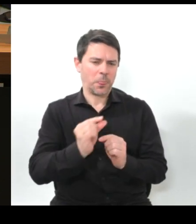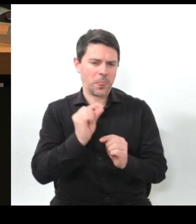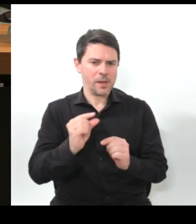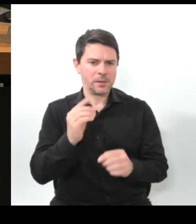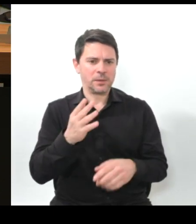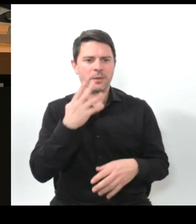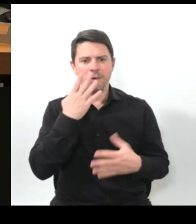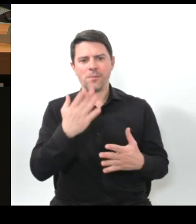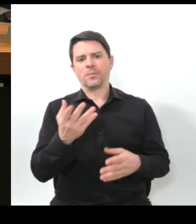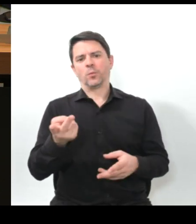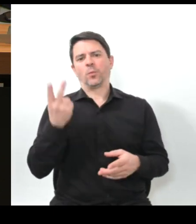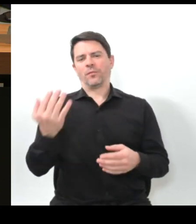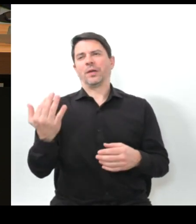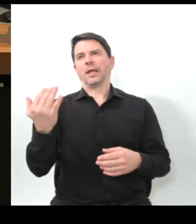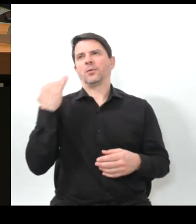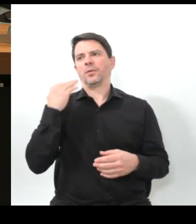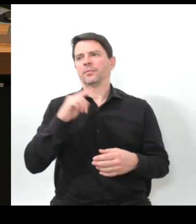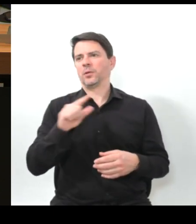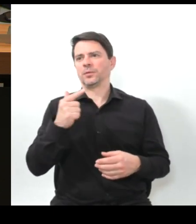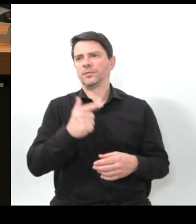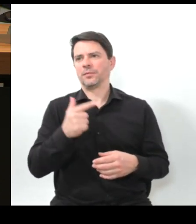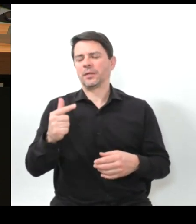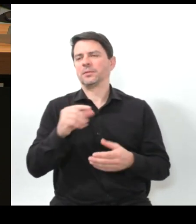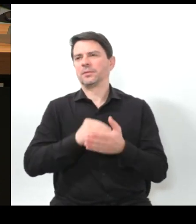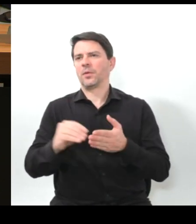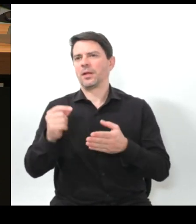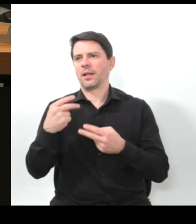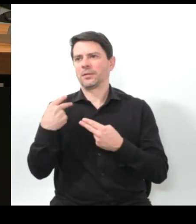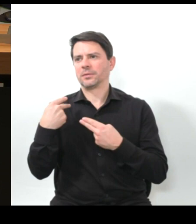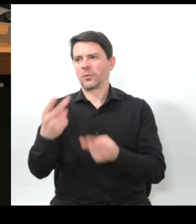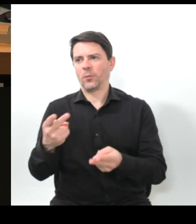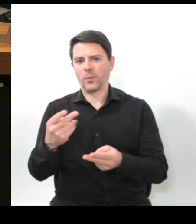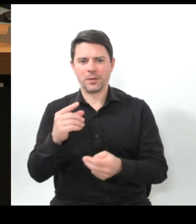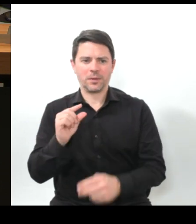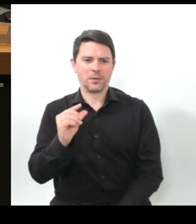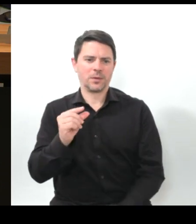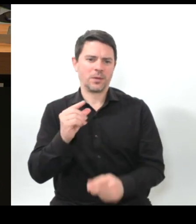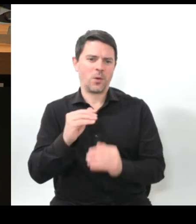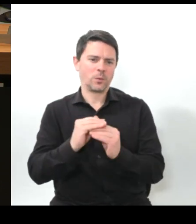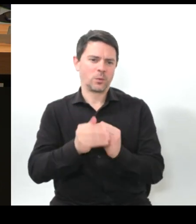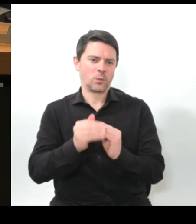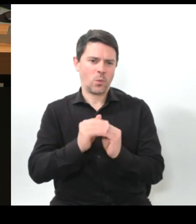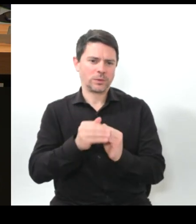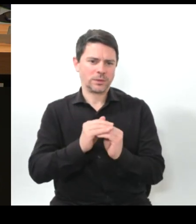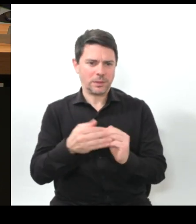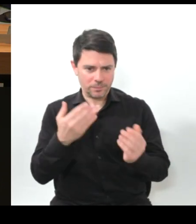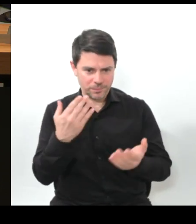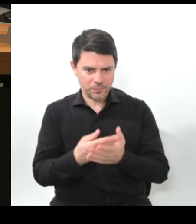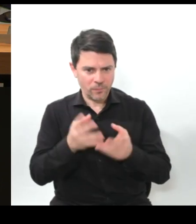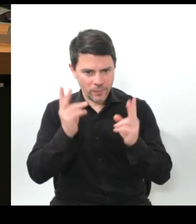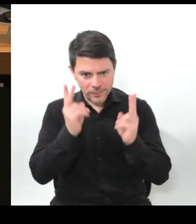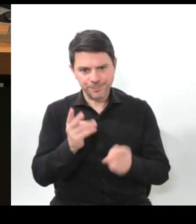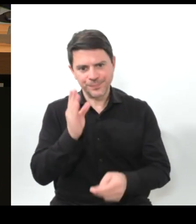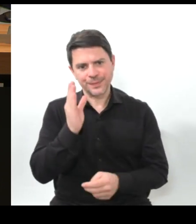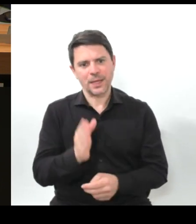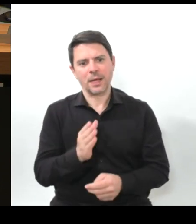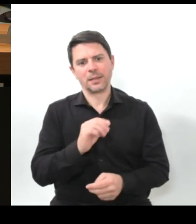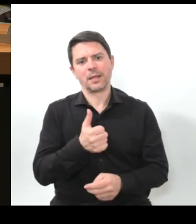selbst verausgabt haben, dass sie jetzt erst im Nachhinein bekommen, was sie aber schon vor einem Jahr, vor einem halben Jahr, vor drei Monaten dringend gebraucht hätt,